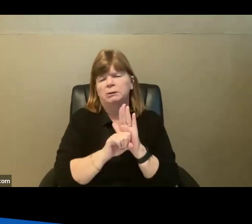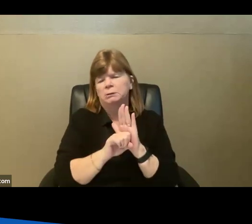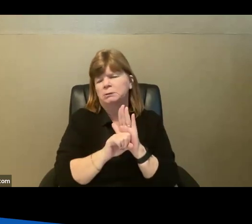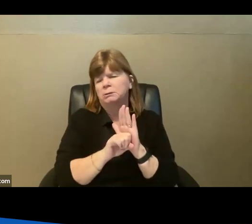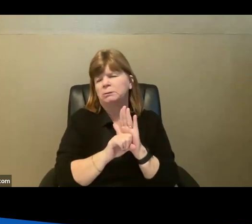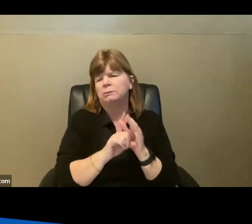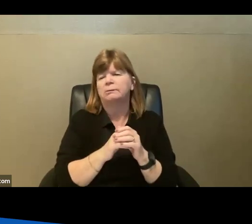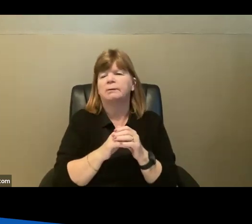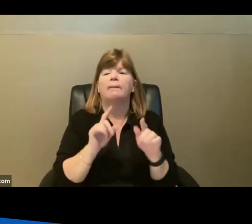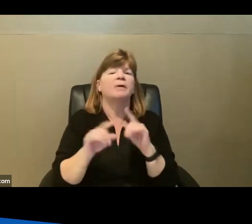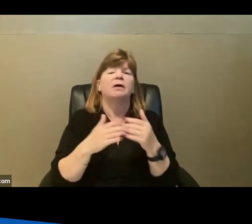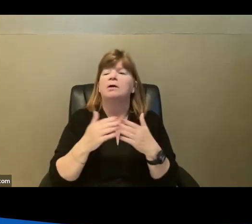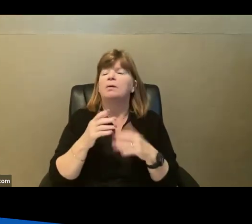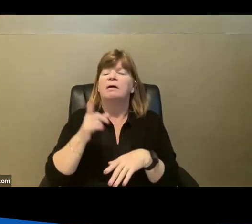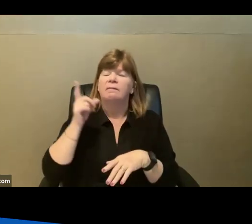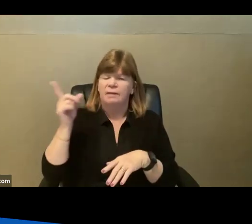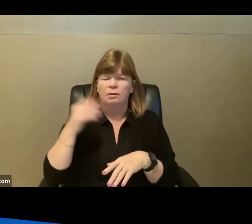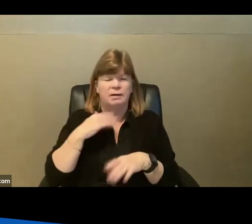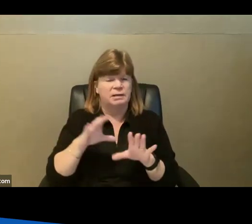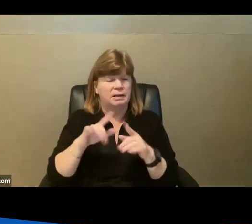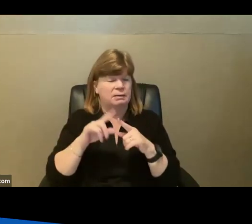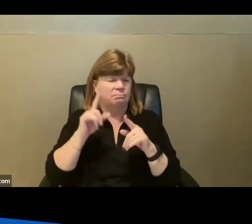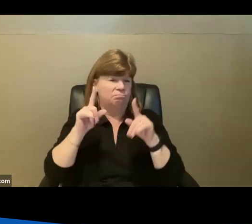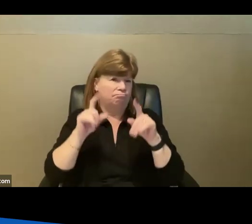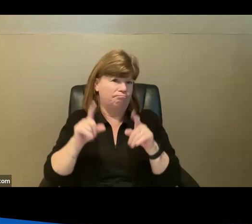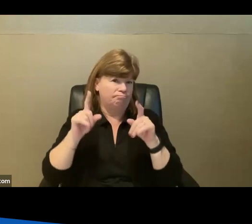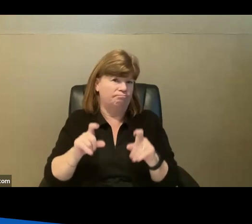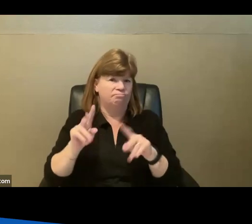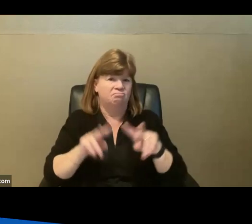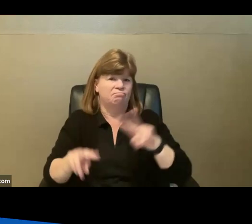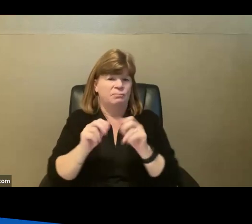Pero en CHOP, hicieron este experimento con estos ocho niños